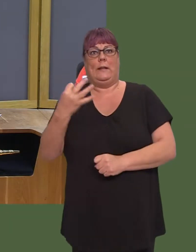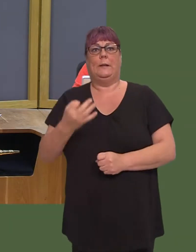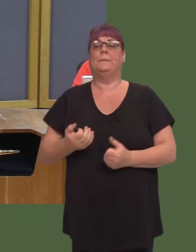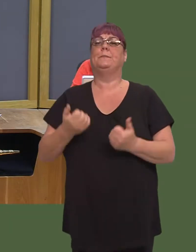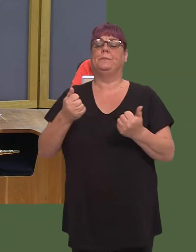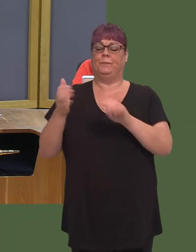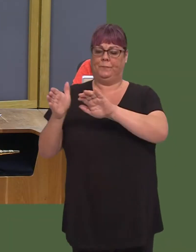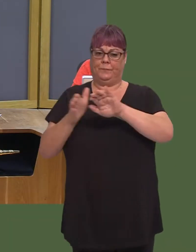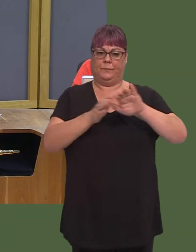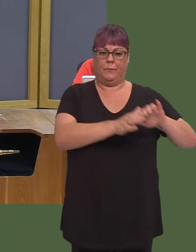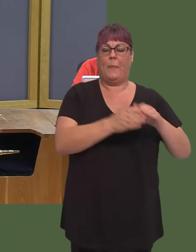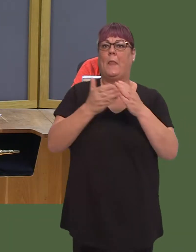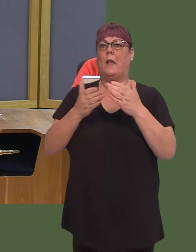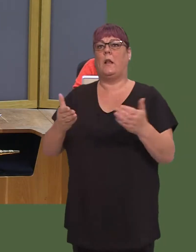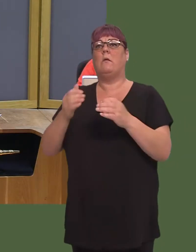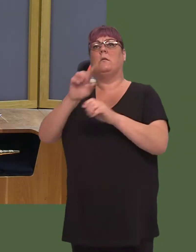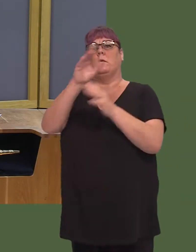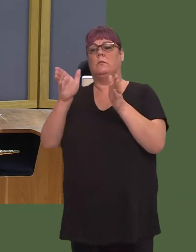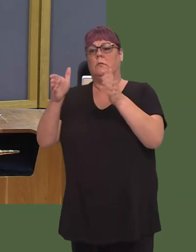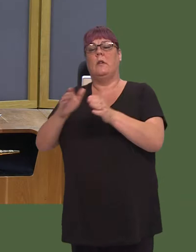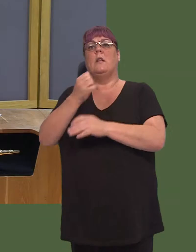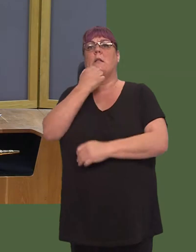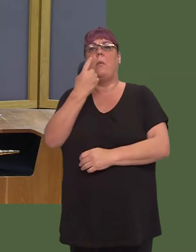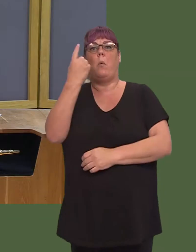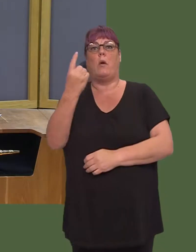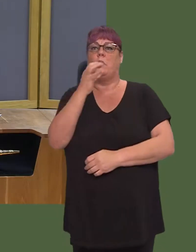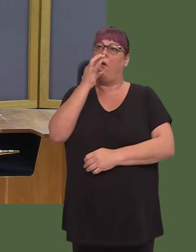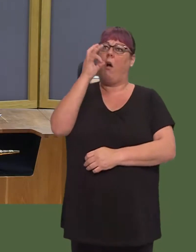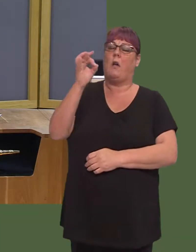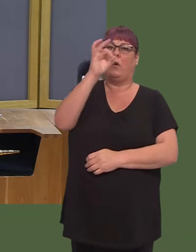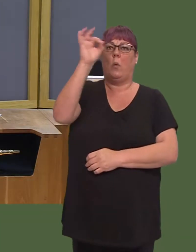Stockholm, yn benodolóoherwydd y nifer uchel o hunanladdiadau, mae yna dÓm arbennig wedi